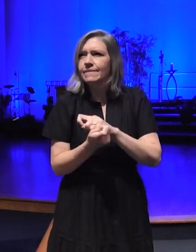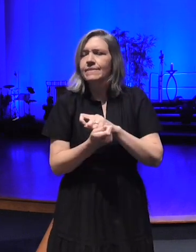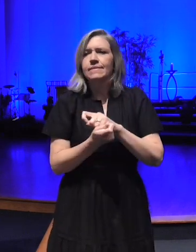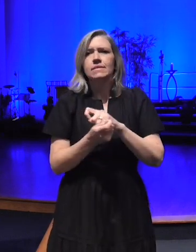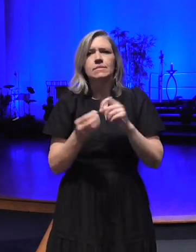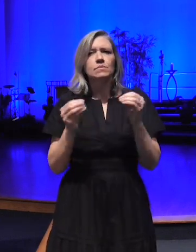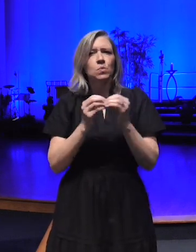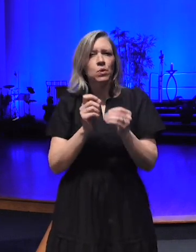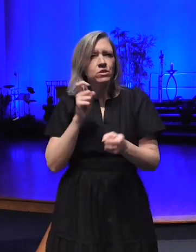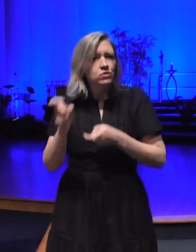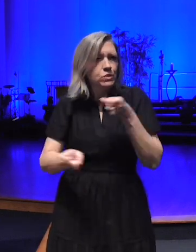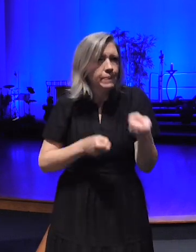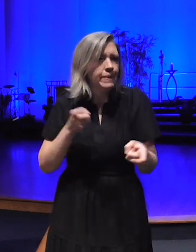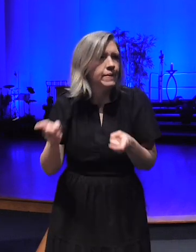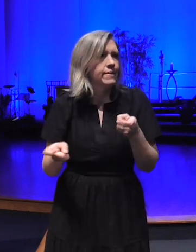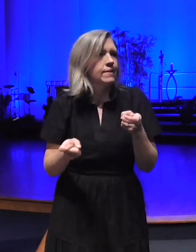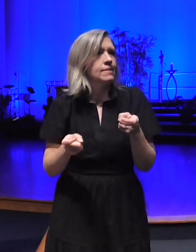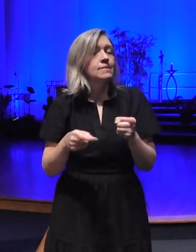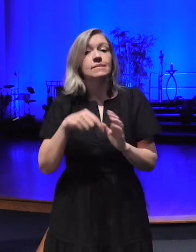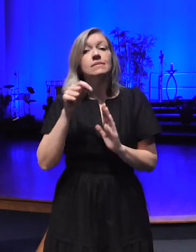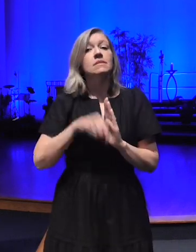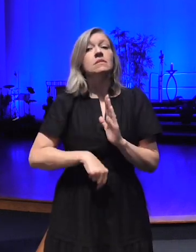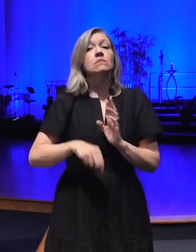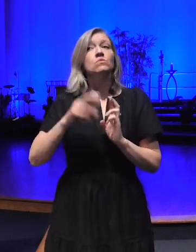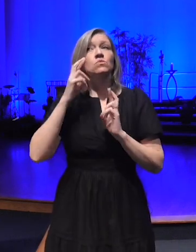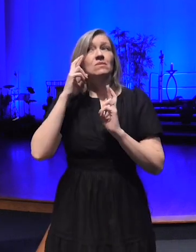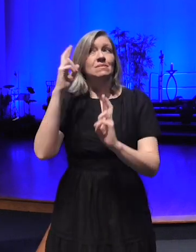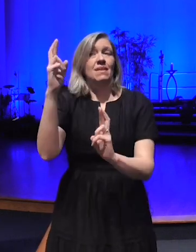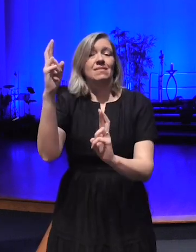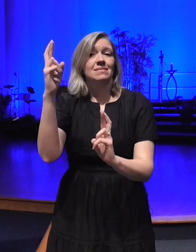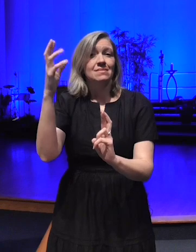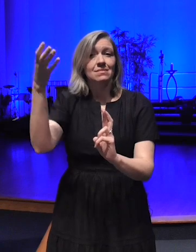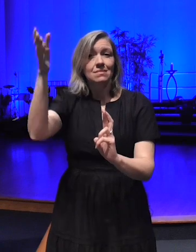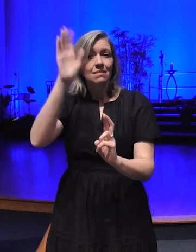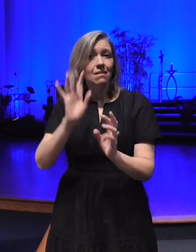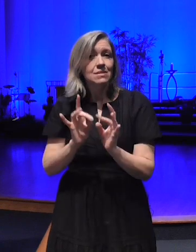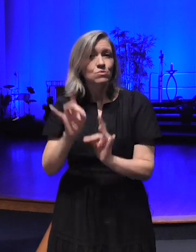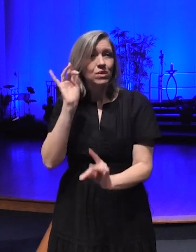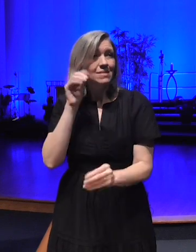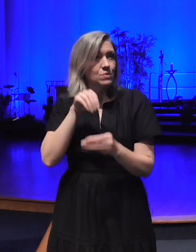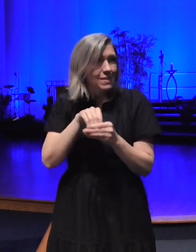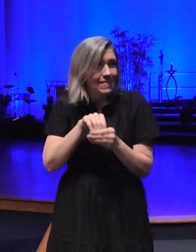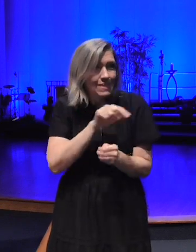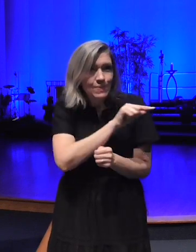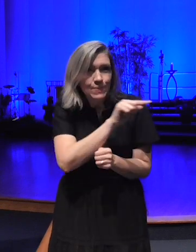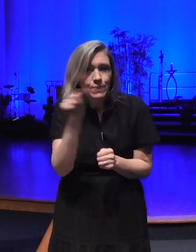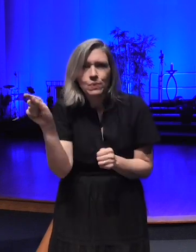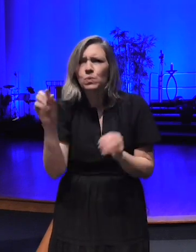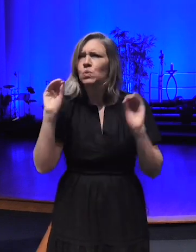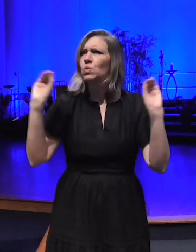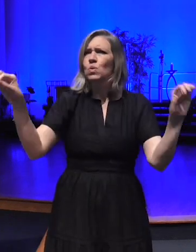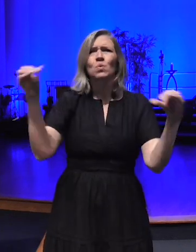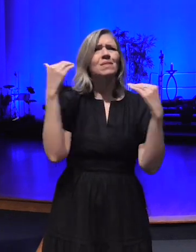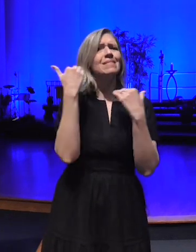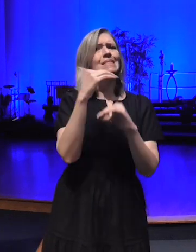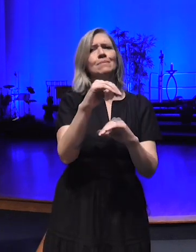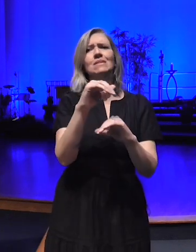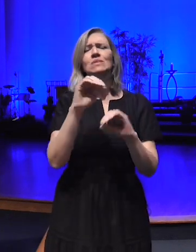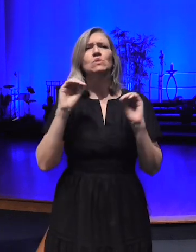con un profundo respeto por la presencia de Dios dentro de ti que no conoce límites ni escasez